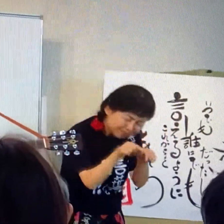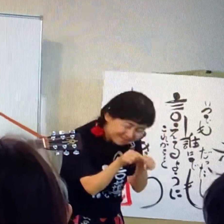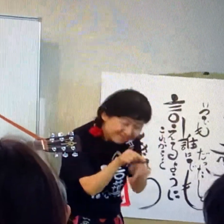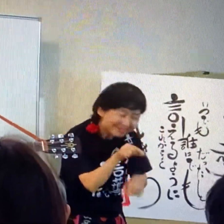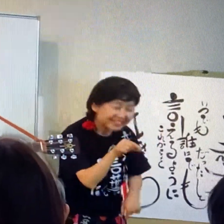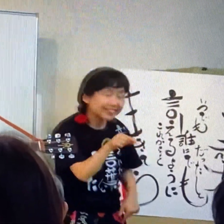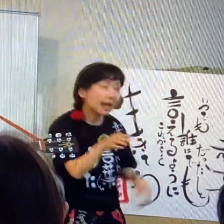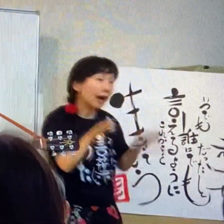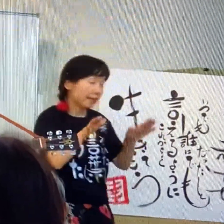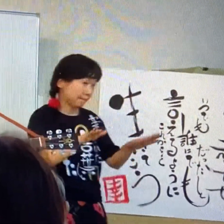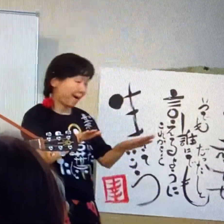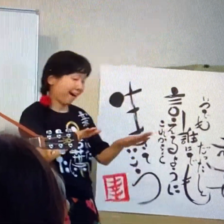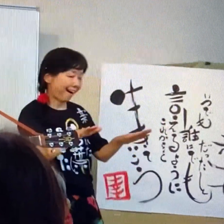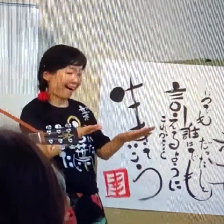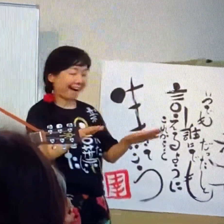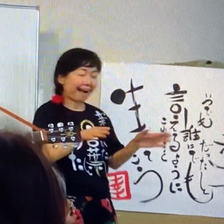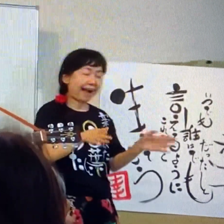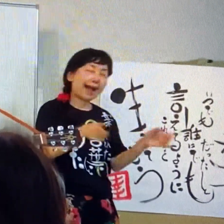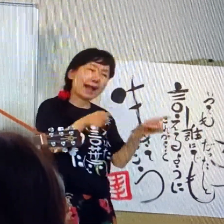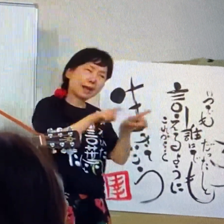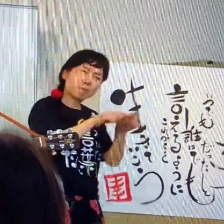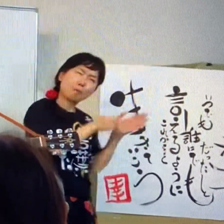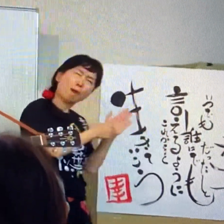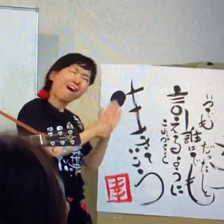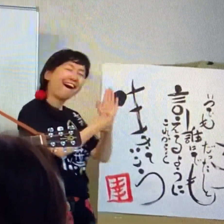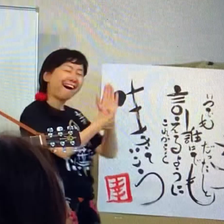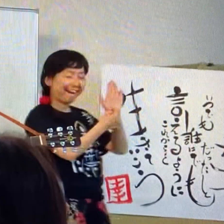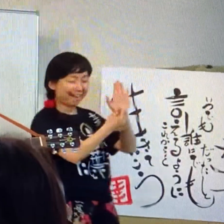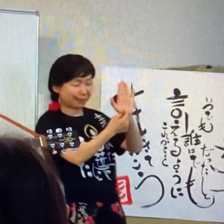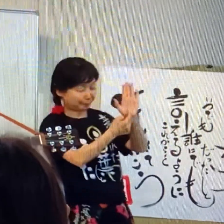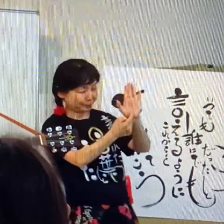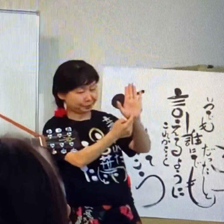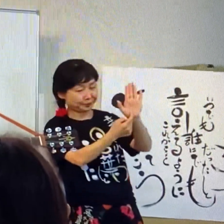今描いている